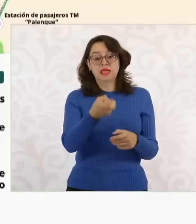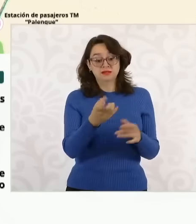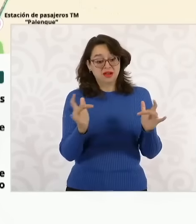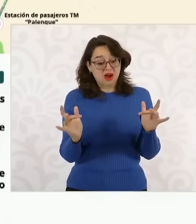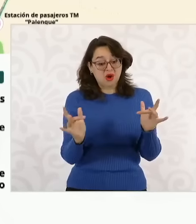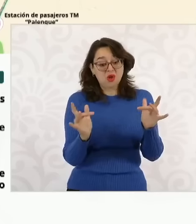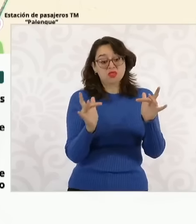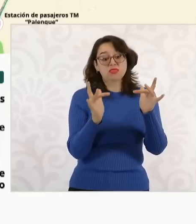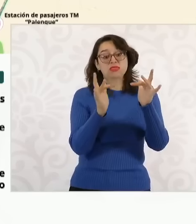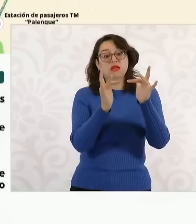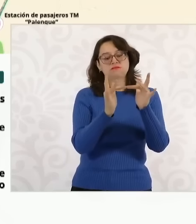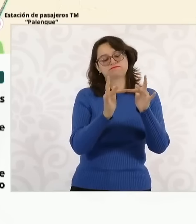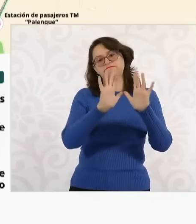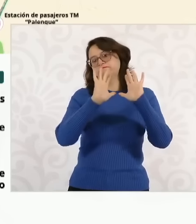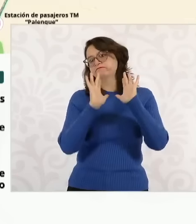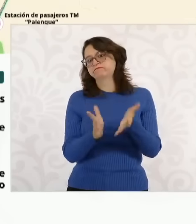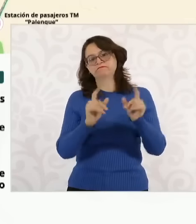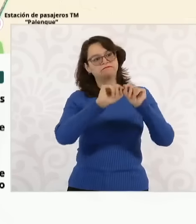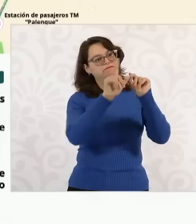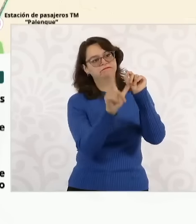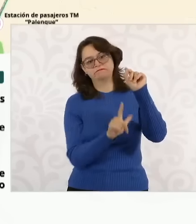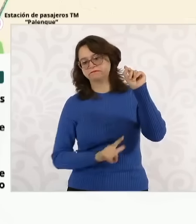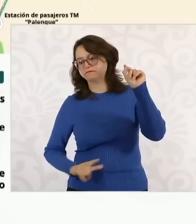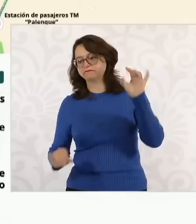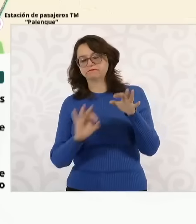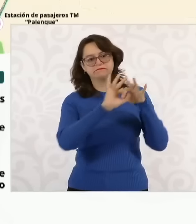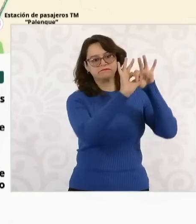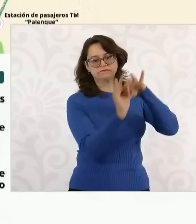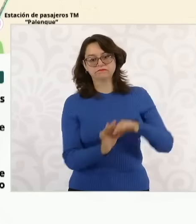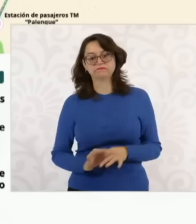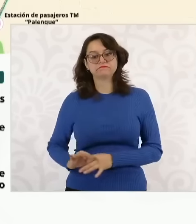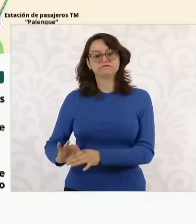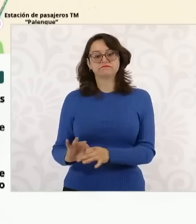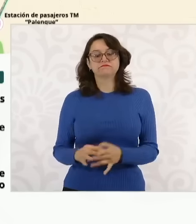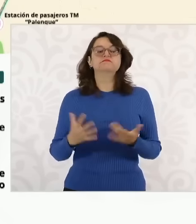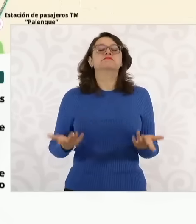del ferrocarril del ismo de Tehuantepec. ¿Dónde vamos a hacer los trabajos? En Palenque. Ahí es